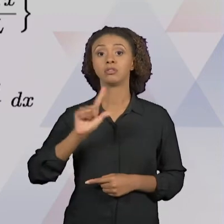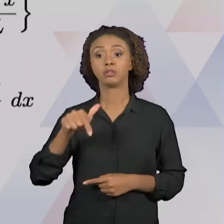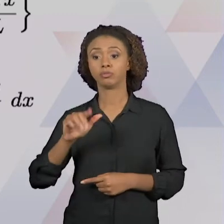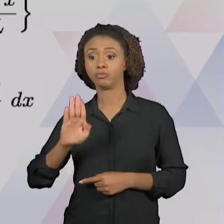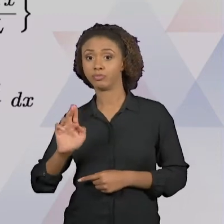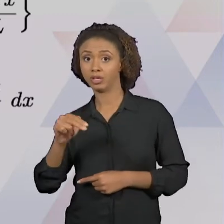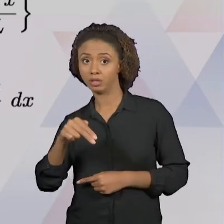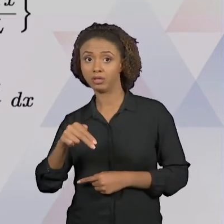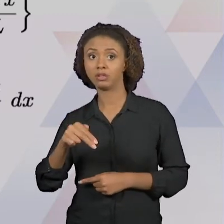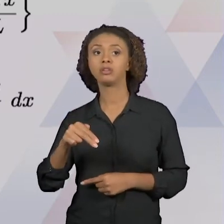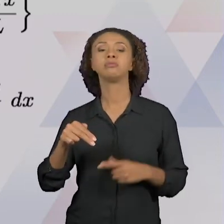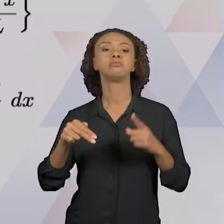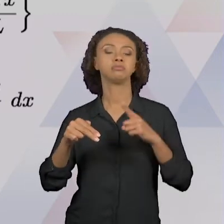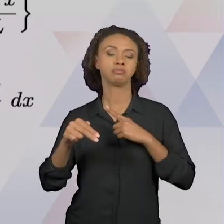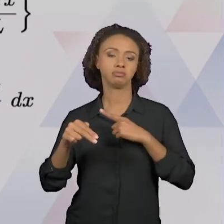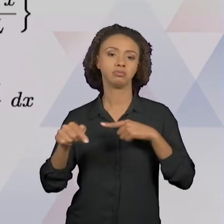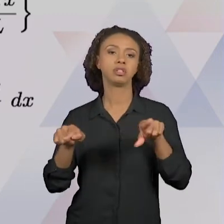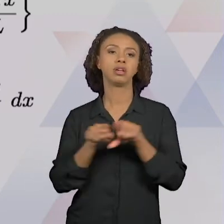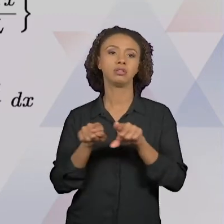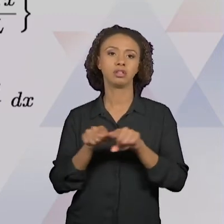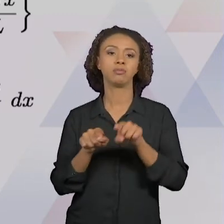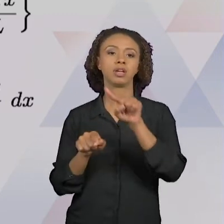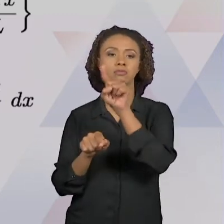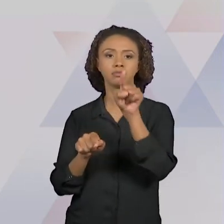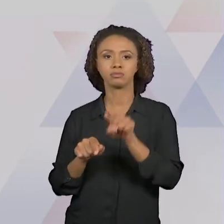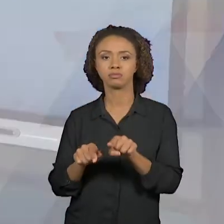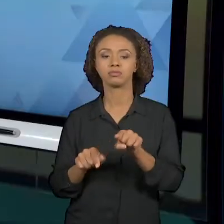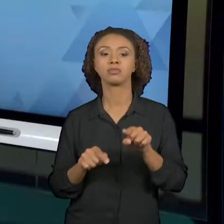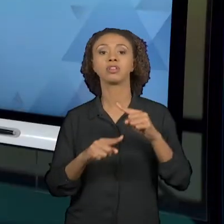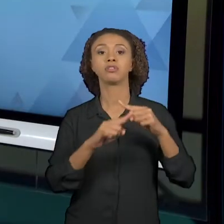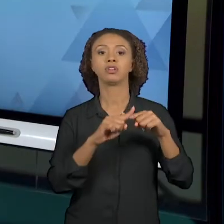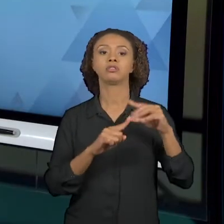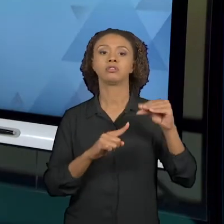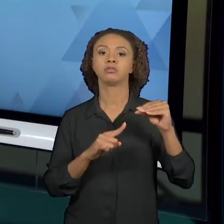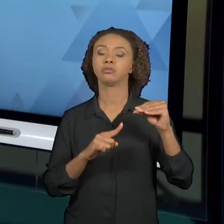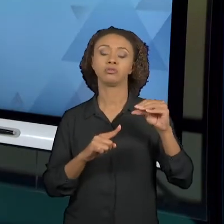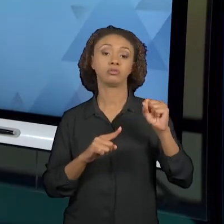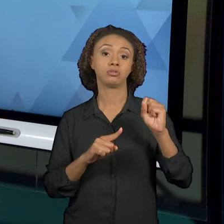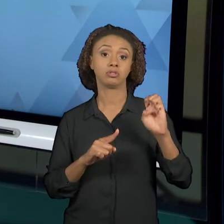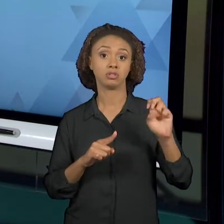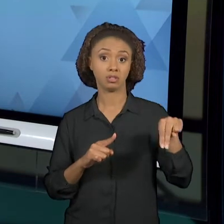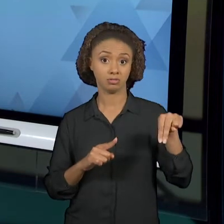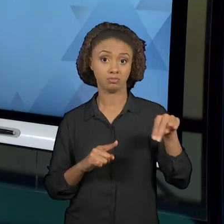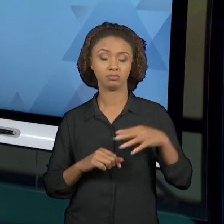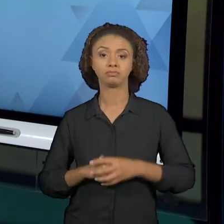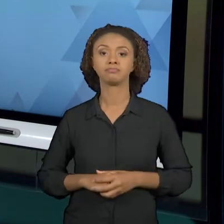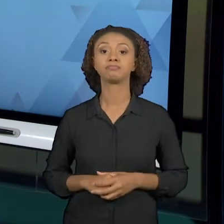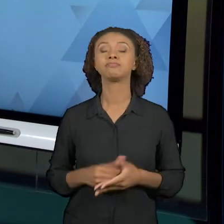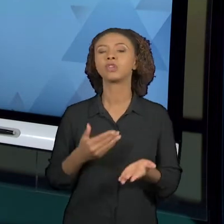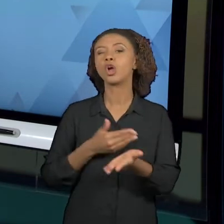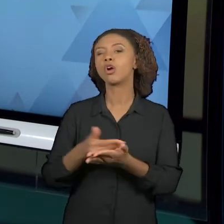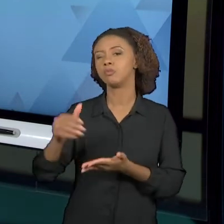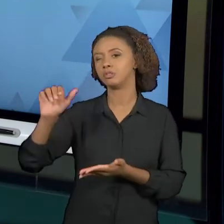FUNÇÃO VEZES O TERMO EM SENO. ENTÃO VAMOS COMEÇAR COM O "A ZERO". QUANDO A GENTE TEM A FUNÇÃO